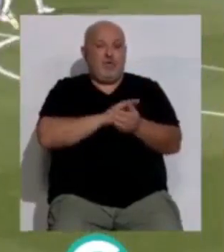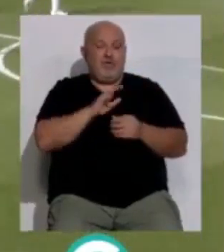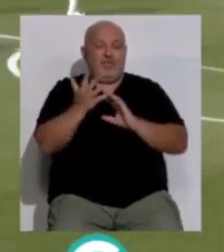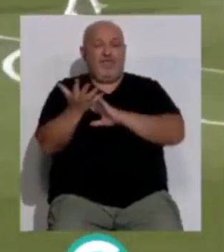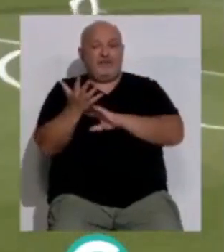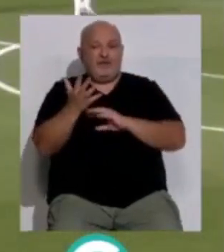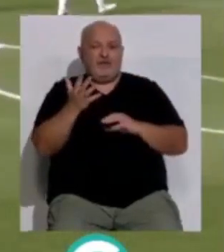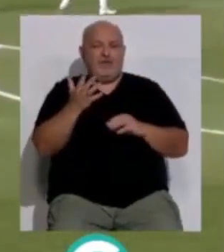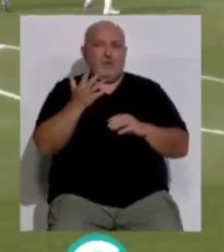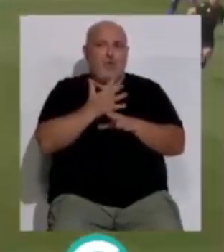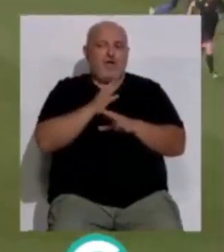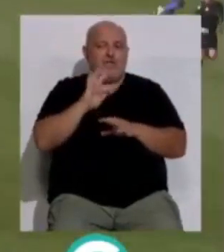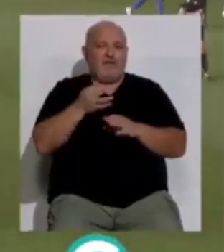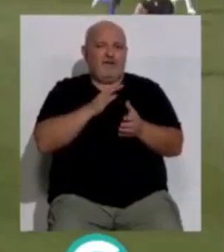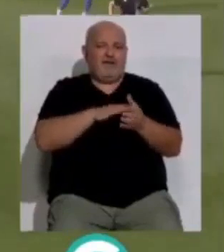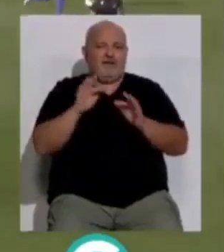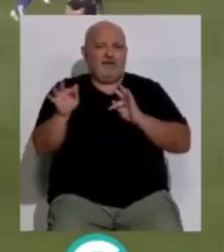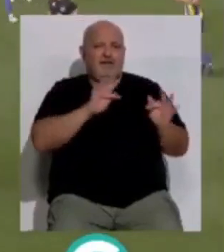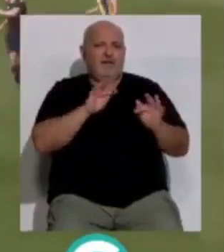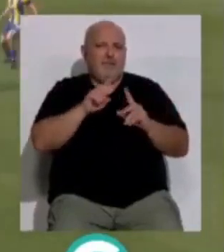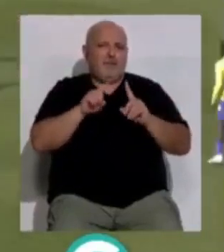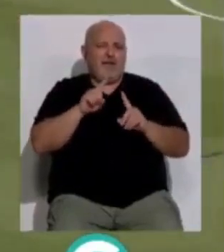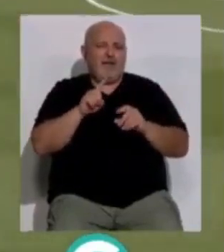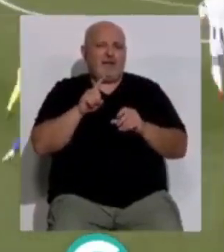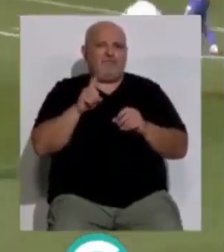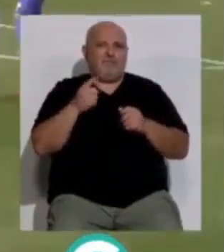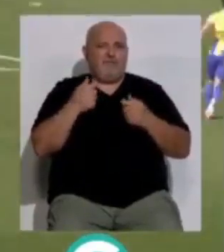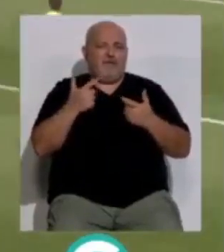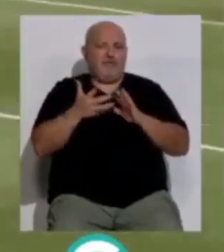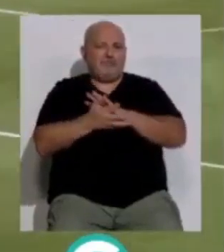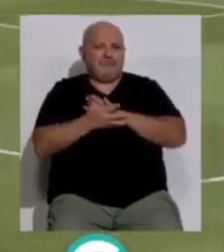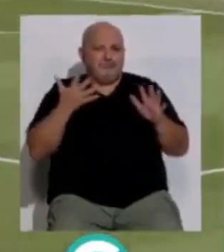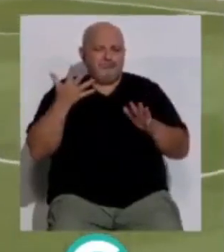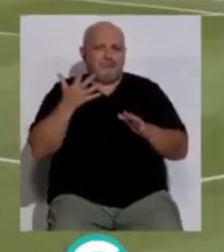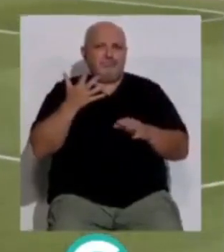es diestro y juega por izquierda ya empiezan los problemas de cobertura de reacción de perfilarse